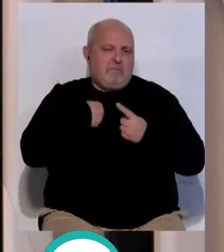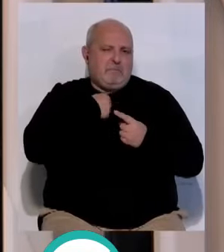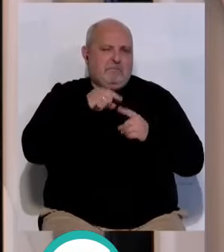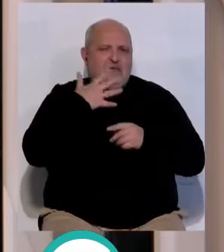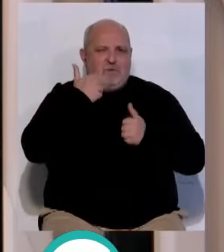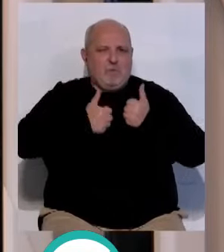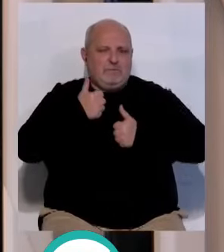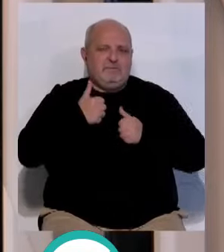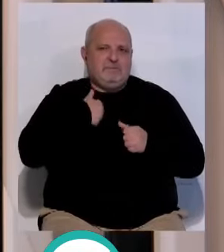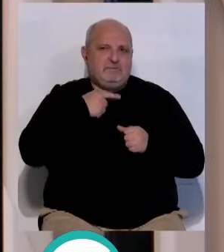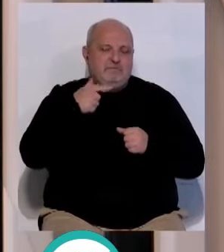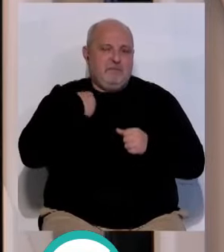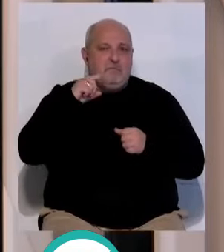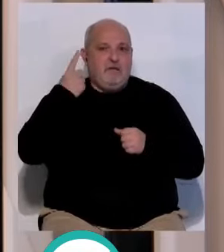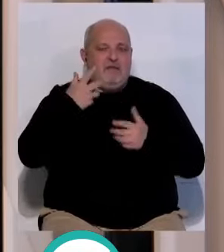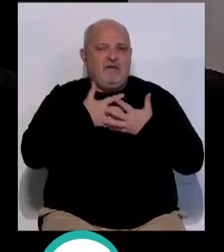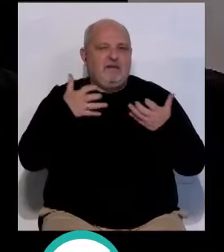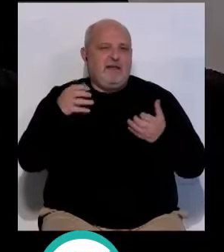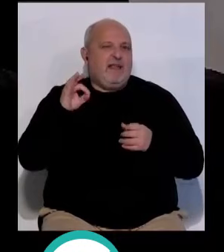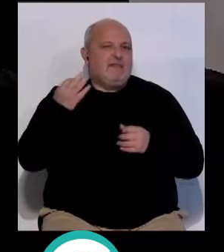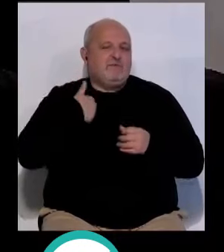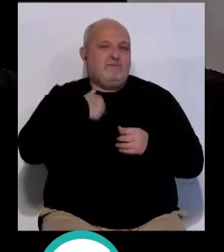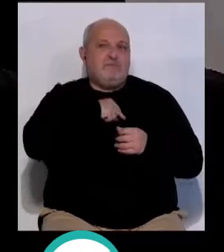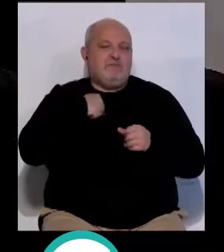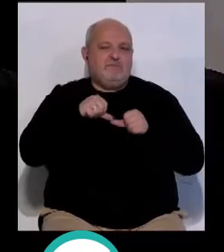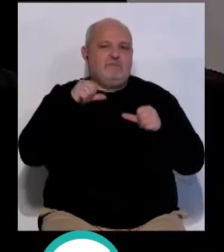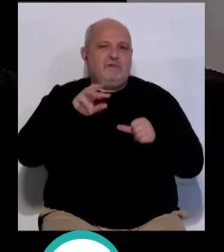diga que no es muy carnavalero la primera frase que ha dicho ha sido yo que me llevado 32 años